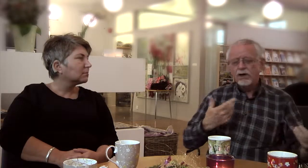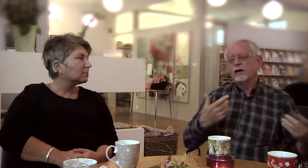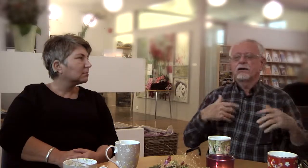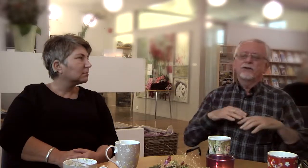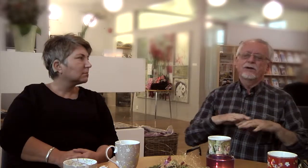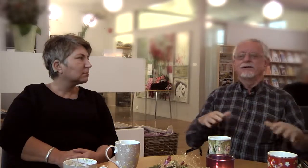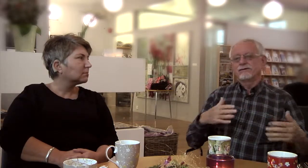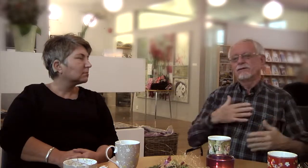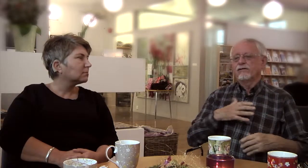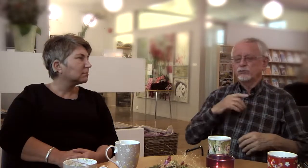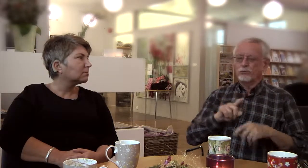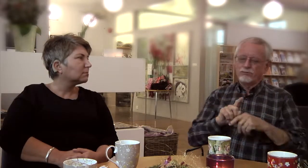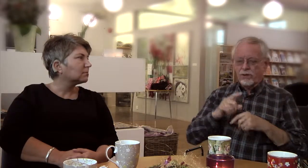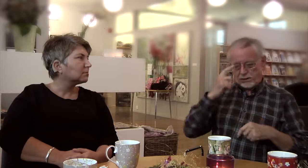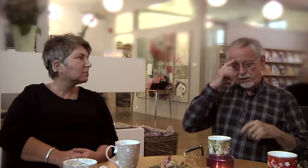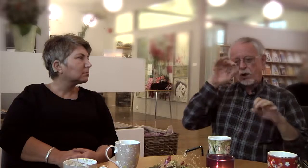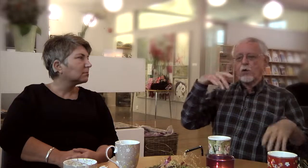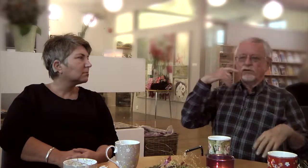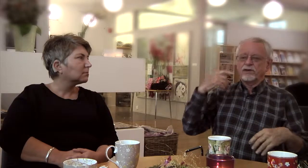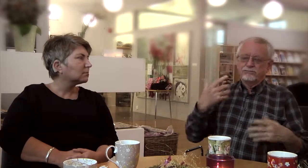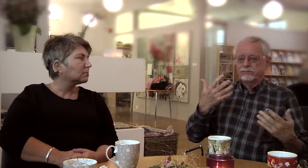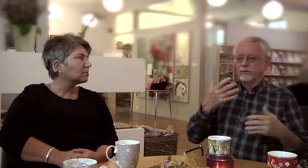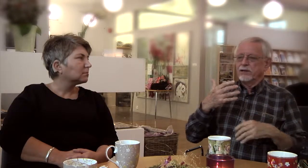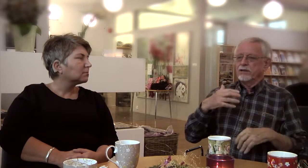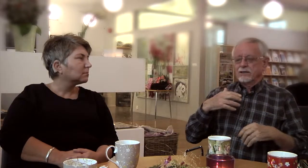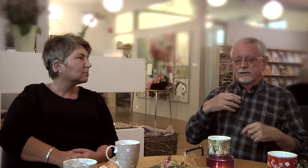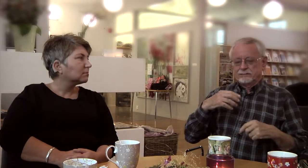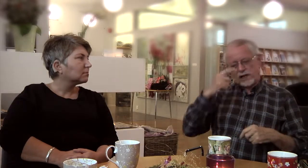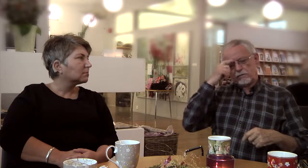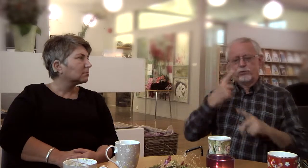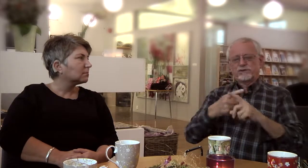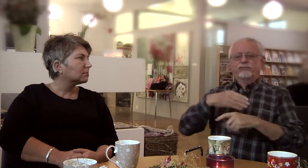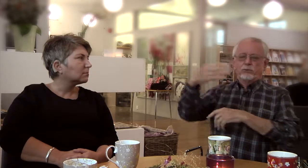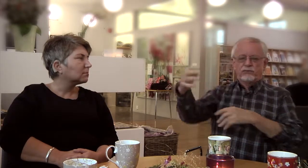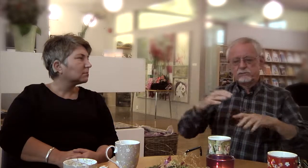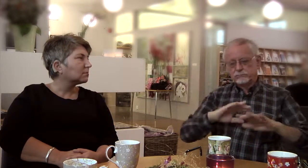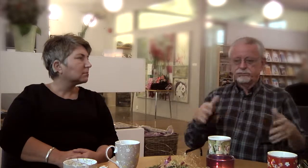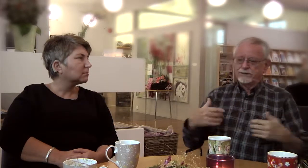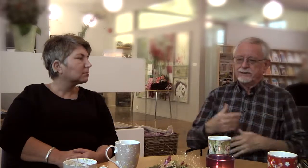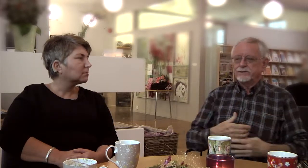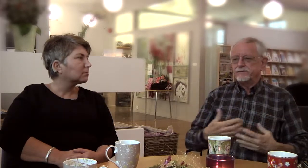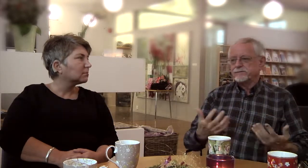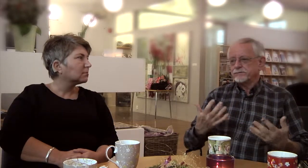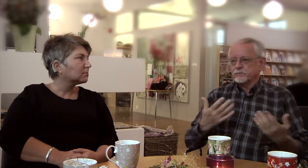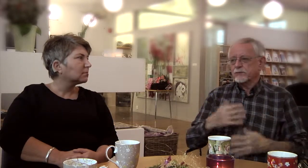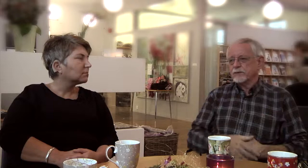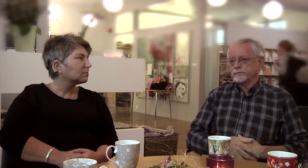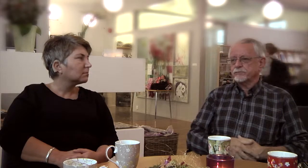Jeg her hørt deres erfaringer om å ha kreft, - og vi har utvekslet erfaringer det er godt å ha med seg og tenke over.